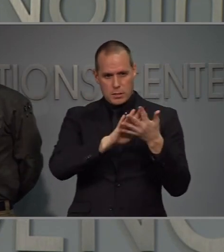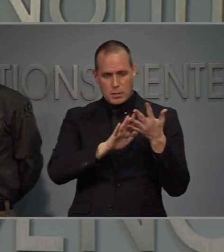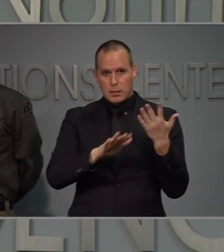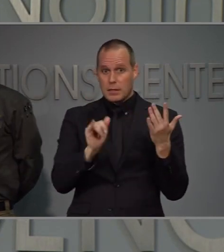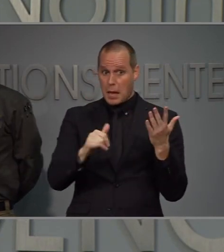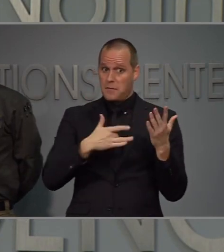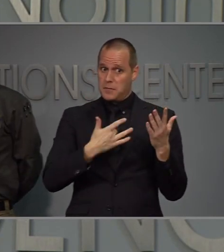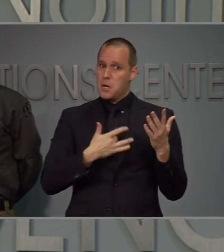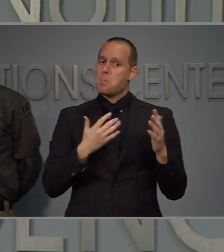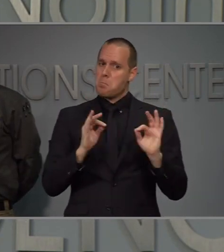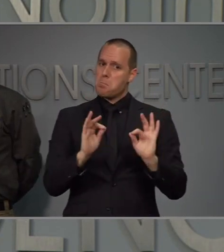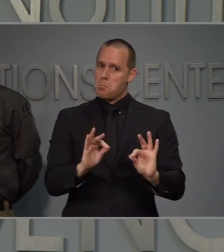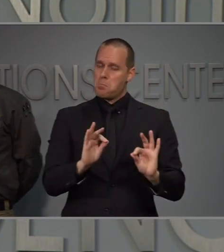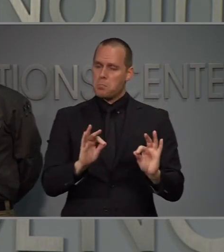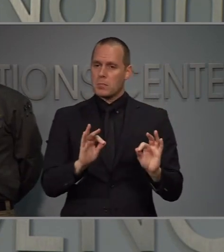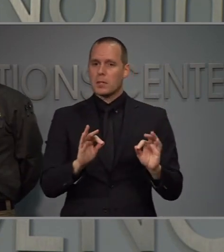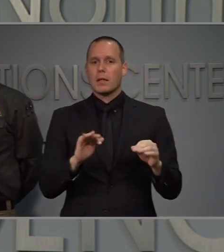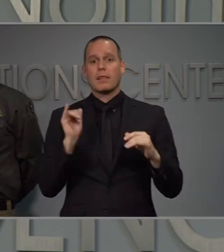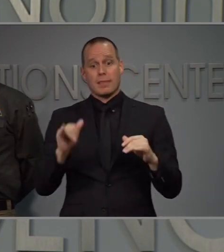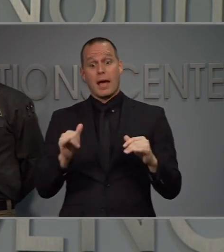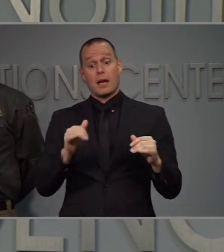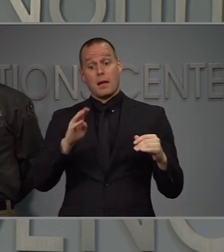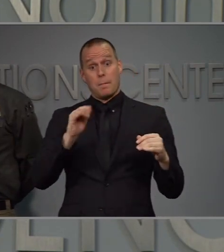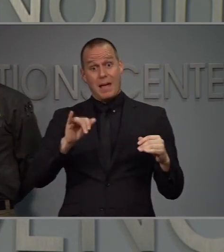Todas las tendencias de estos indicadores que ella